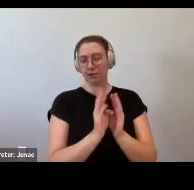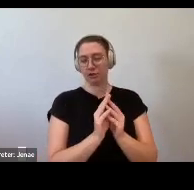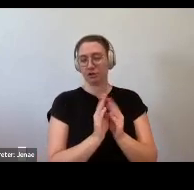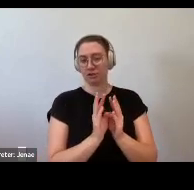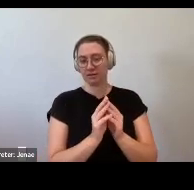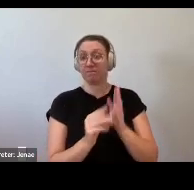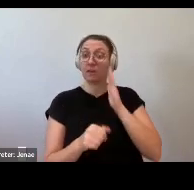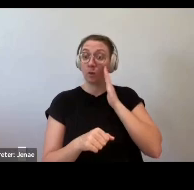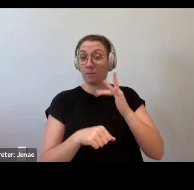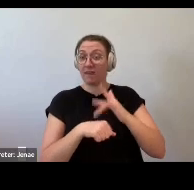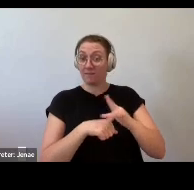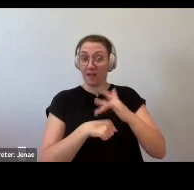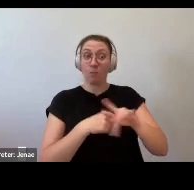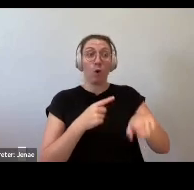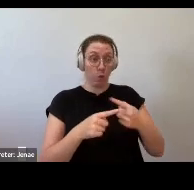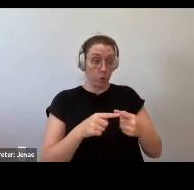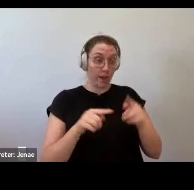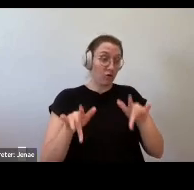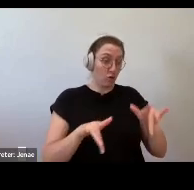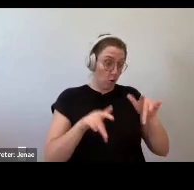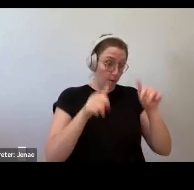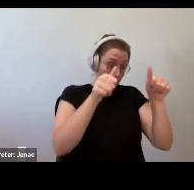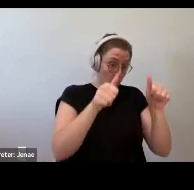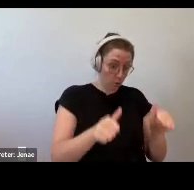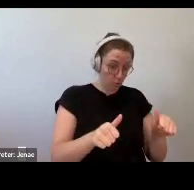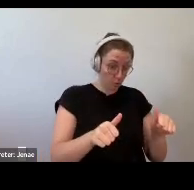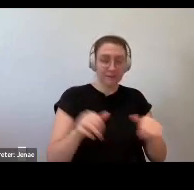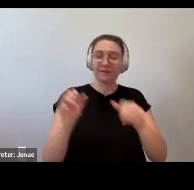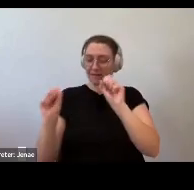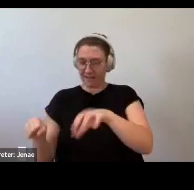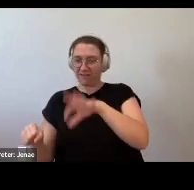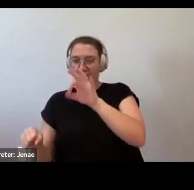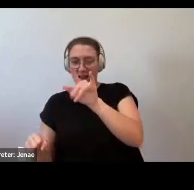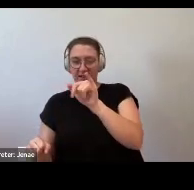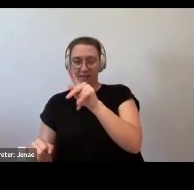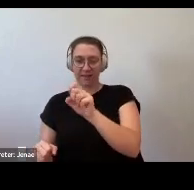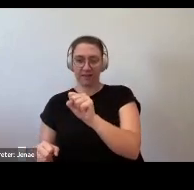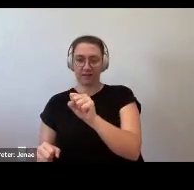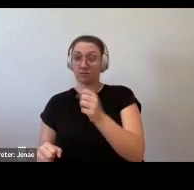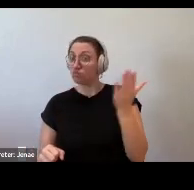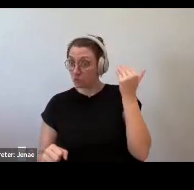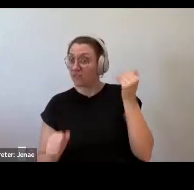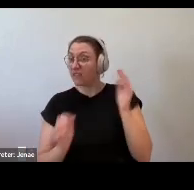disponible cuando se publique la grabación. También se agregarán resúmenes de nuestras sesiones anteriores en